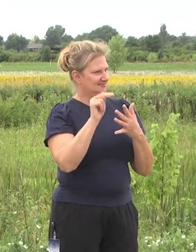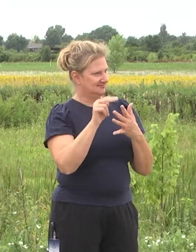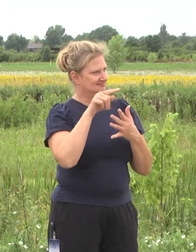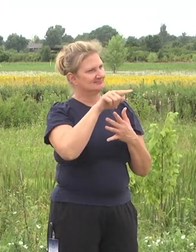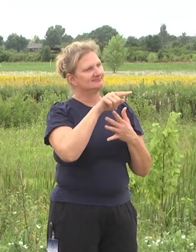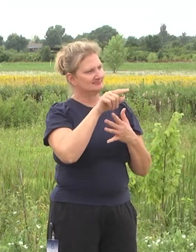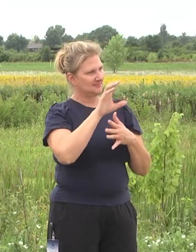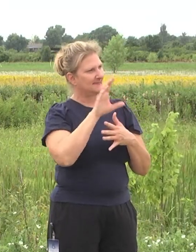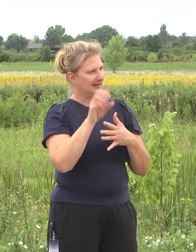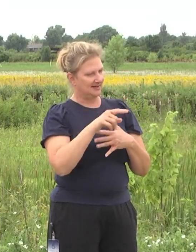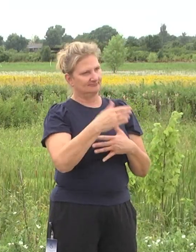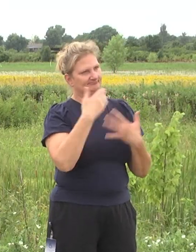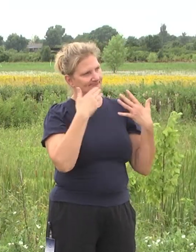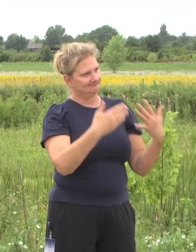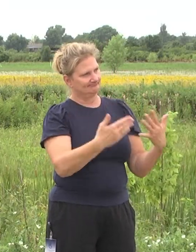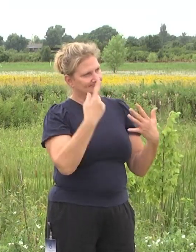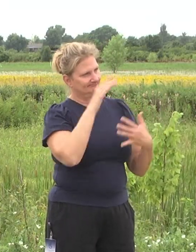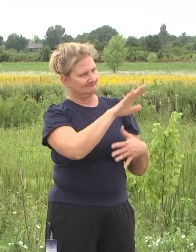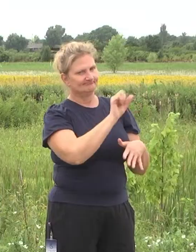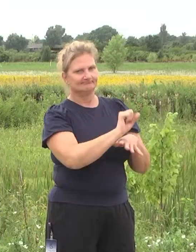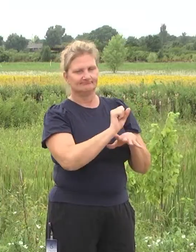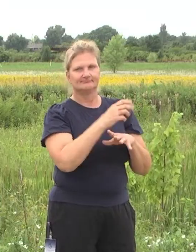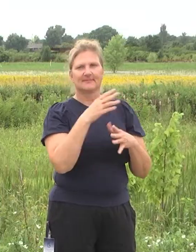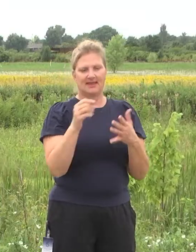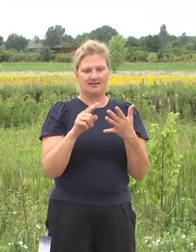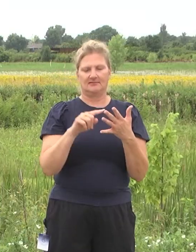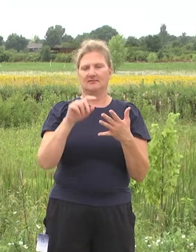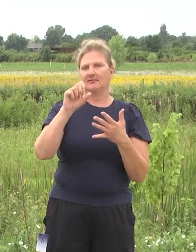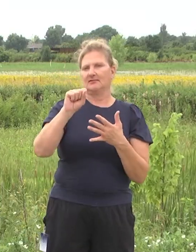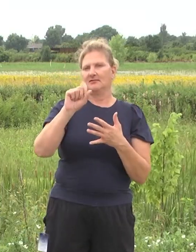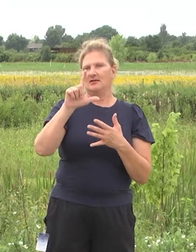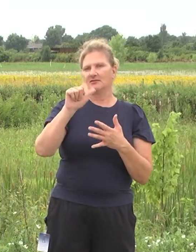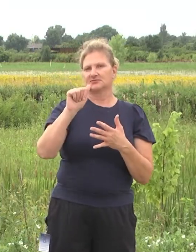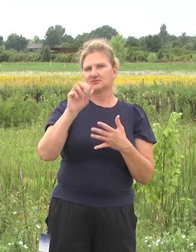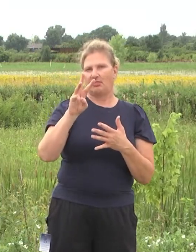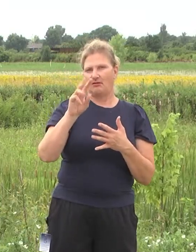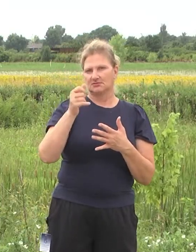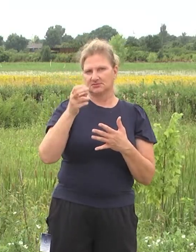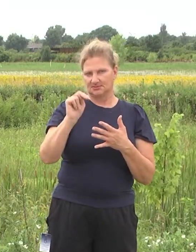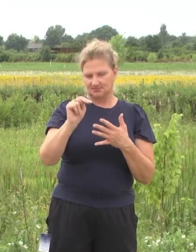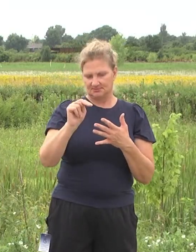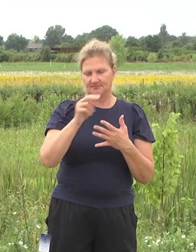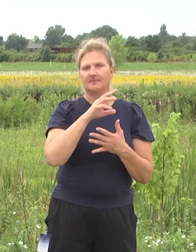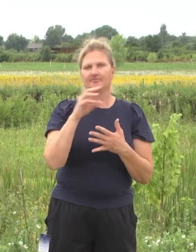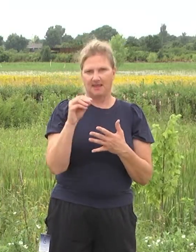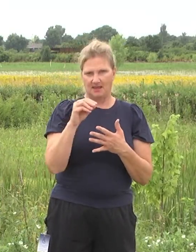has hecho aquí. Y también quiero agradecer a la empresa Slawson y a la familia Rock. Y